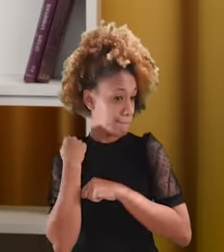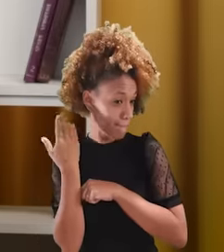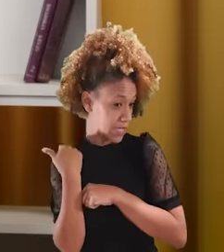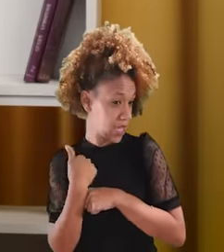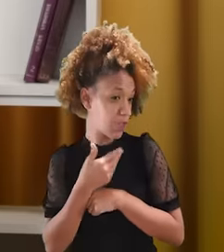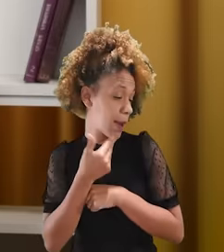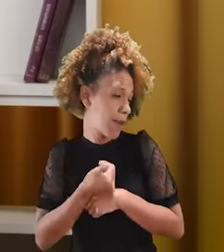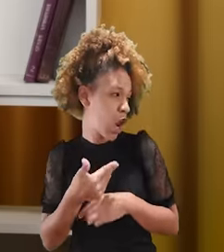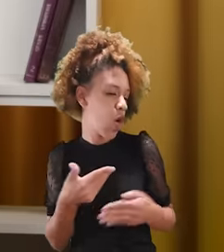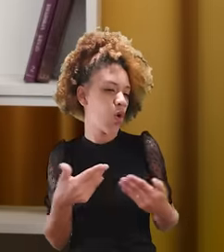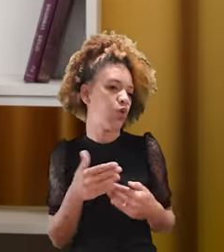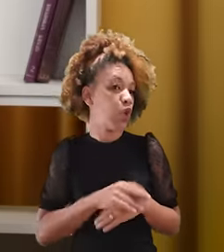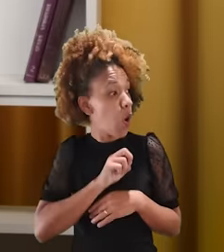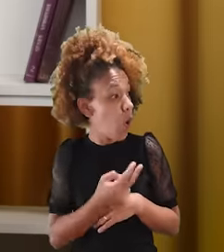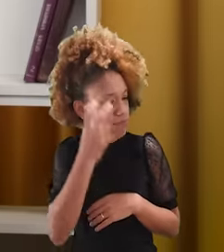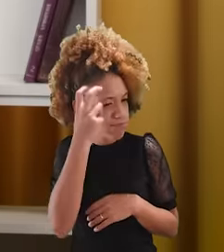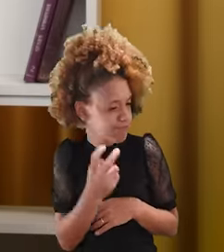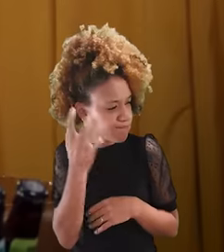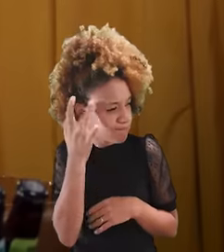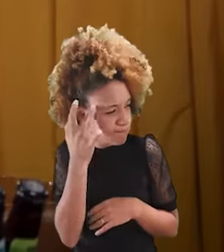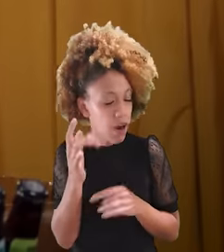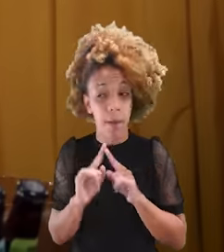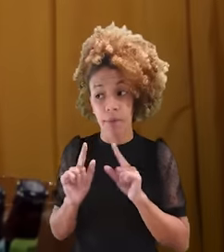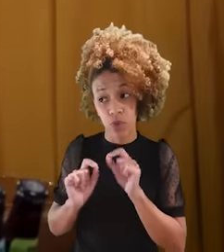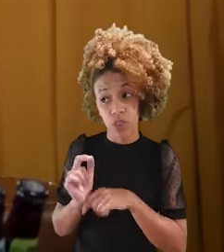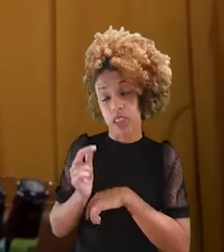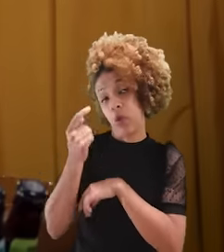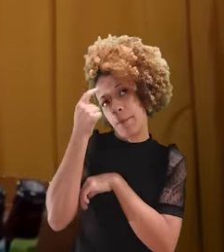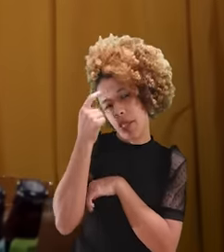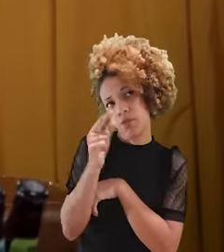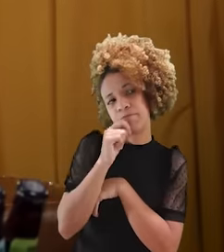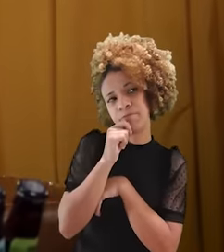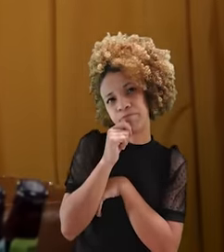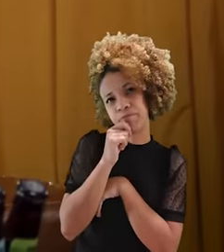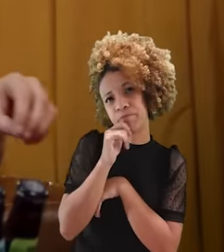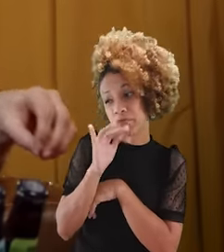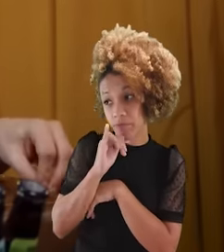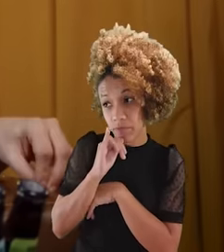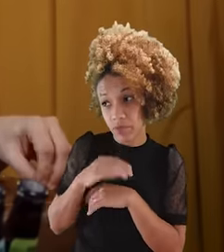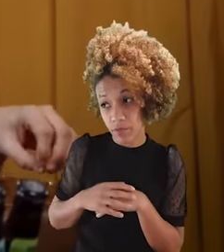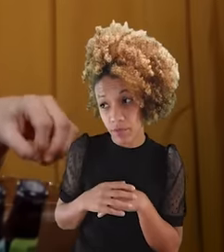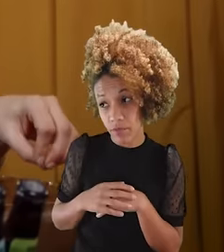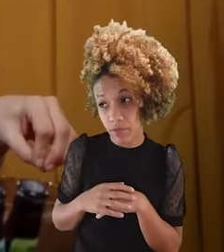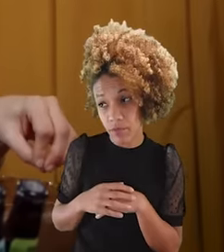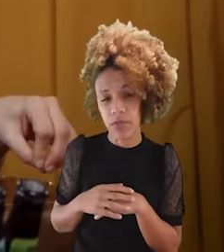você pensa Hoje hoje eu sou mais sábia tem um o que eu penso é assim estou porque eu eu tento ir